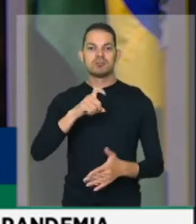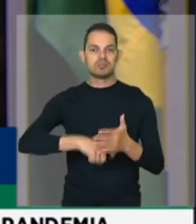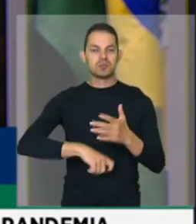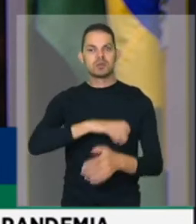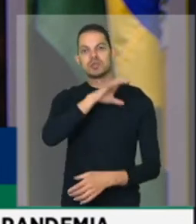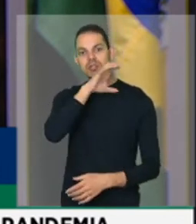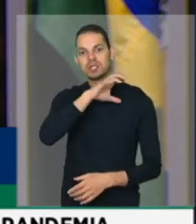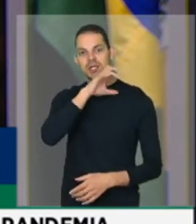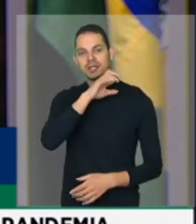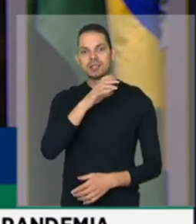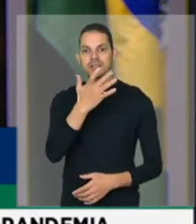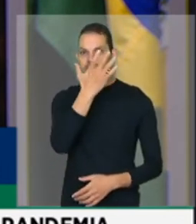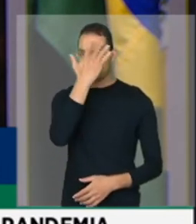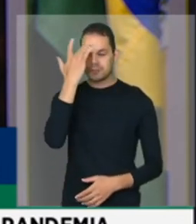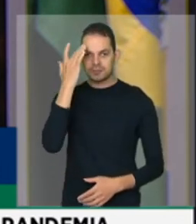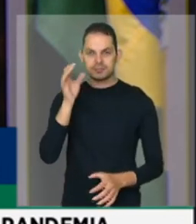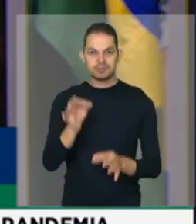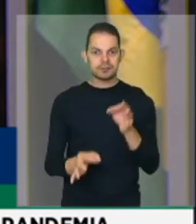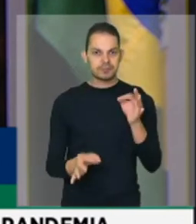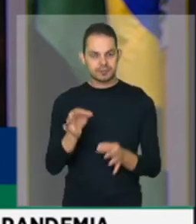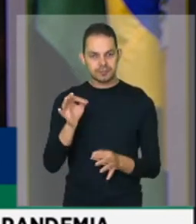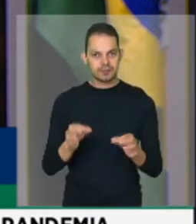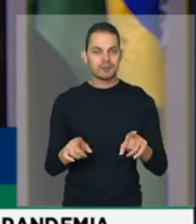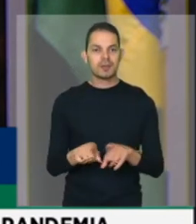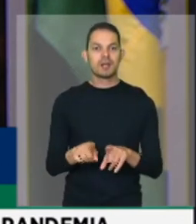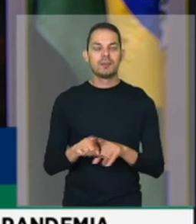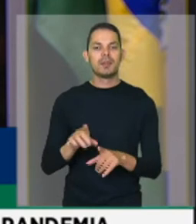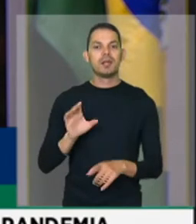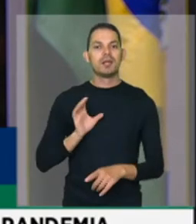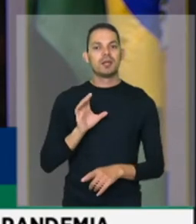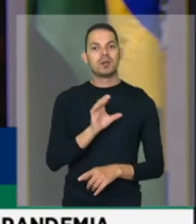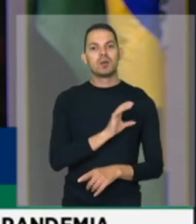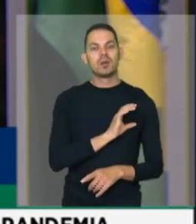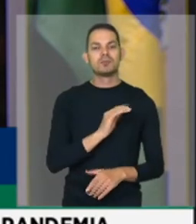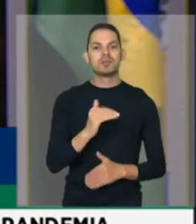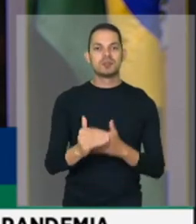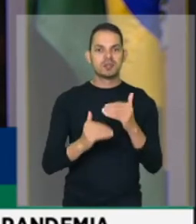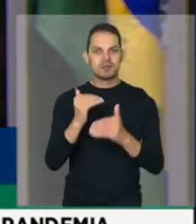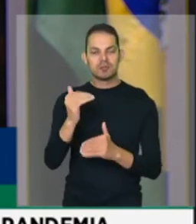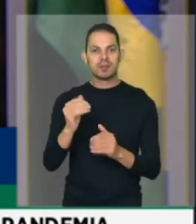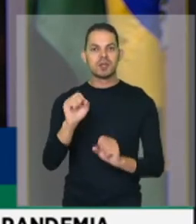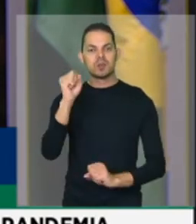DA PESSOA JURÍDICA. ANTE O EXPOSTO NO ÂMBITO DA COMISSÃO DE DESENVOLVIMENTO ECONÔMICO, INDÚSTRIA, COMÉRCIO E SERVIÇOS, SOMOS PELA APROVAÇÃO DAS